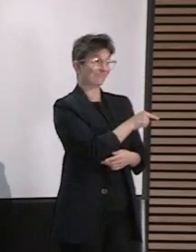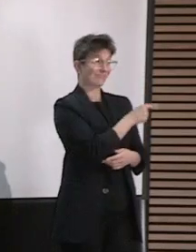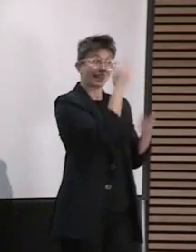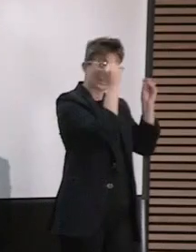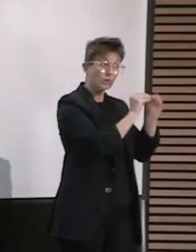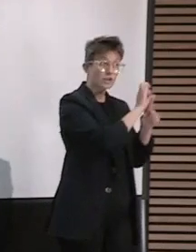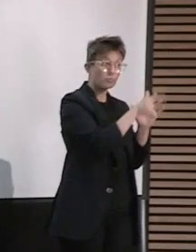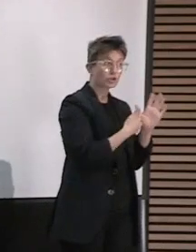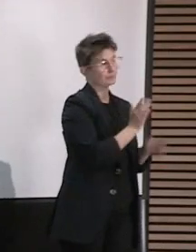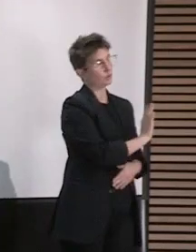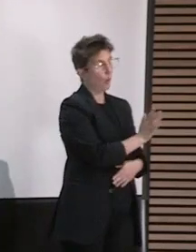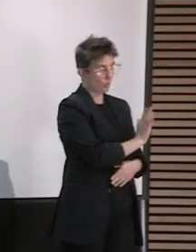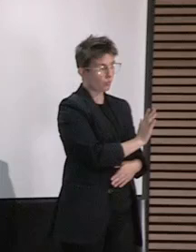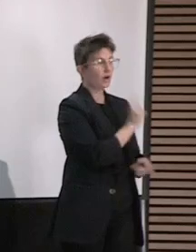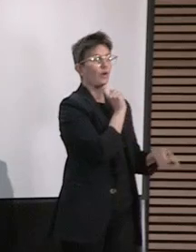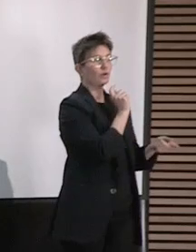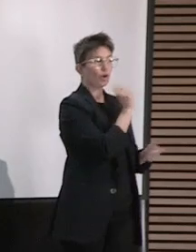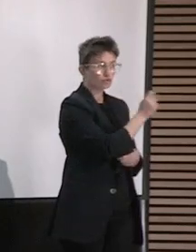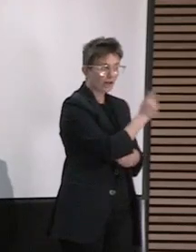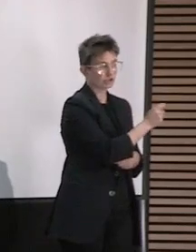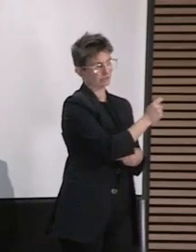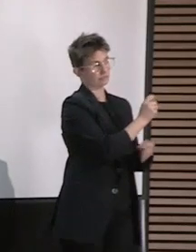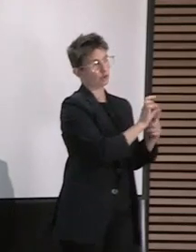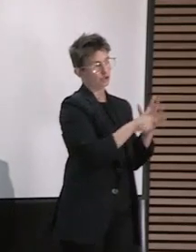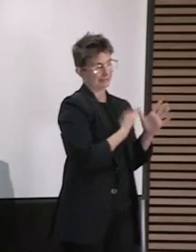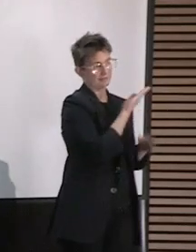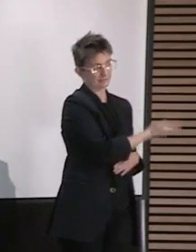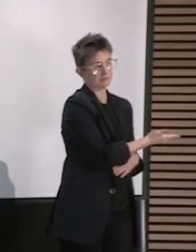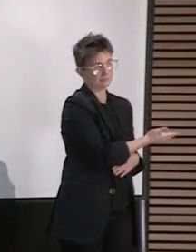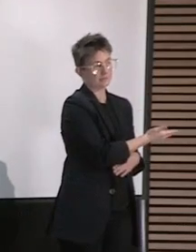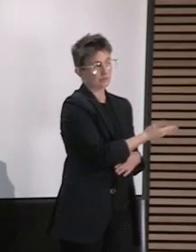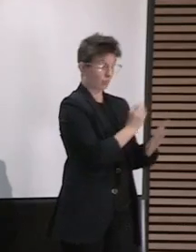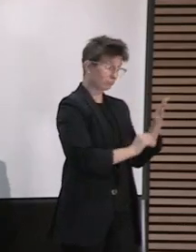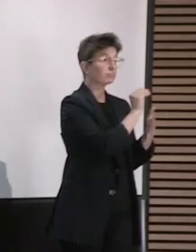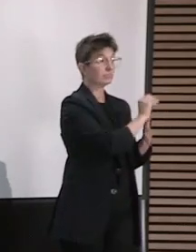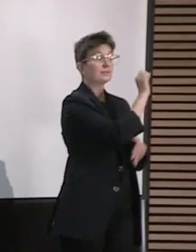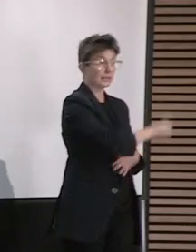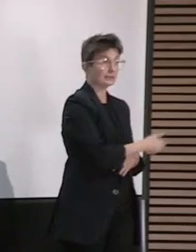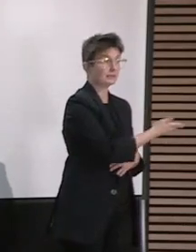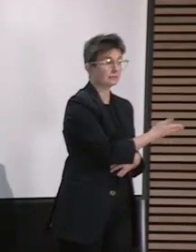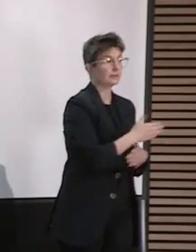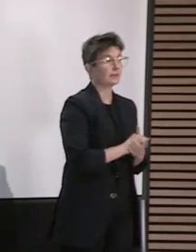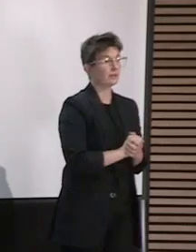tetahi tirohanga matauranga ehara i te mea ko ia tana kaupapa a kua kore. Kei te